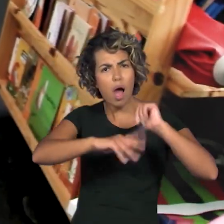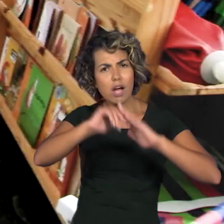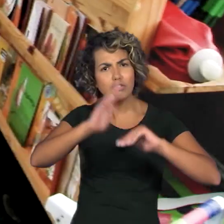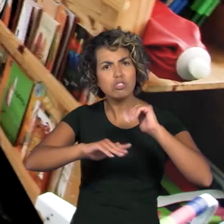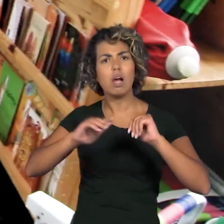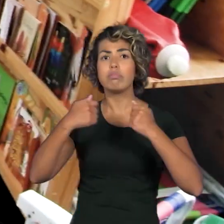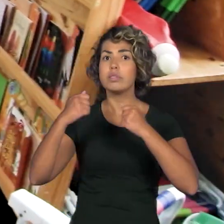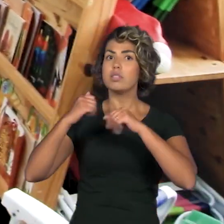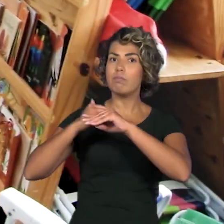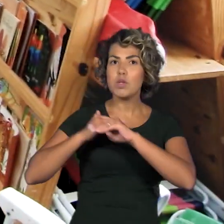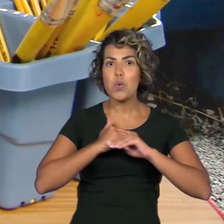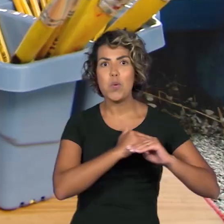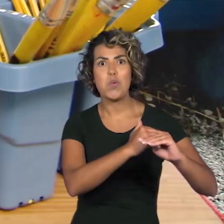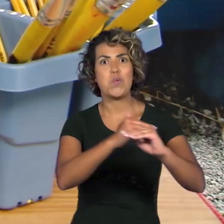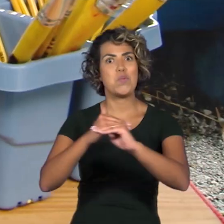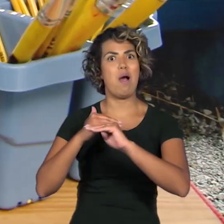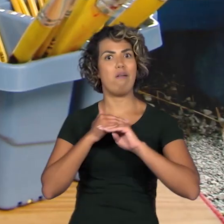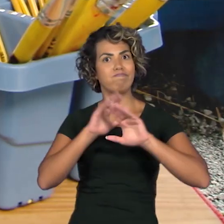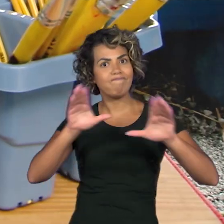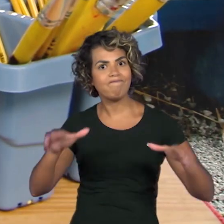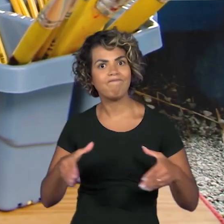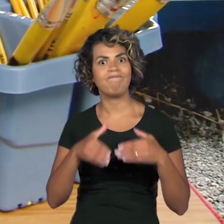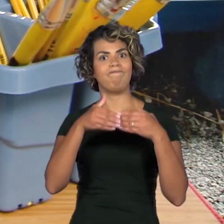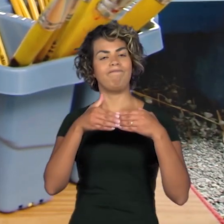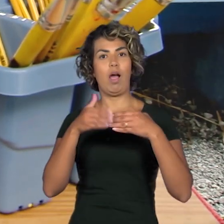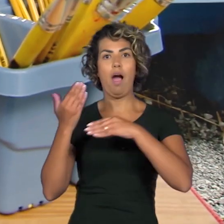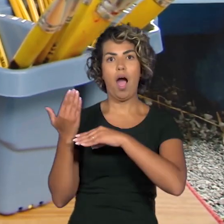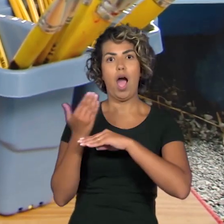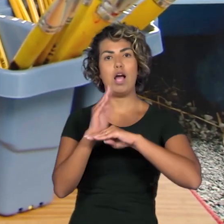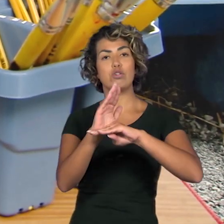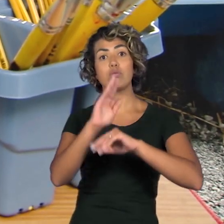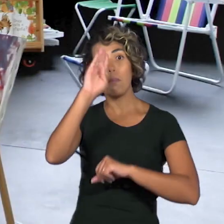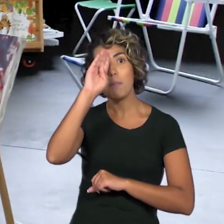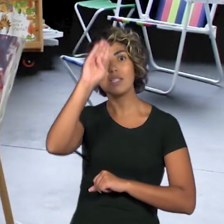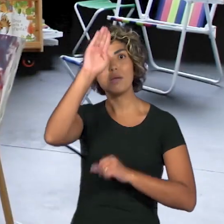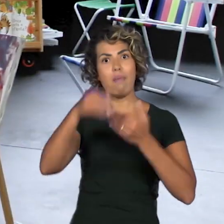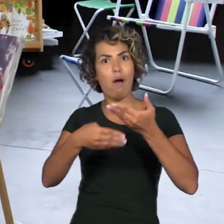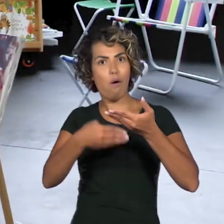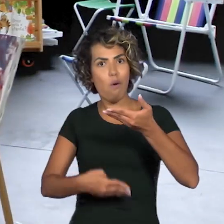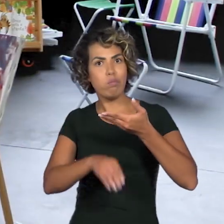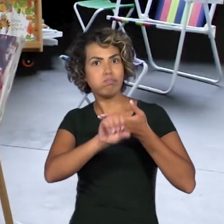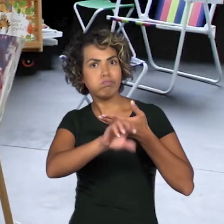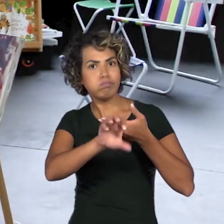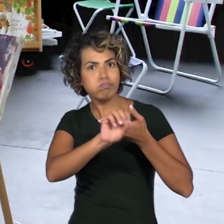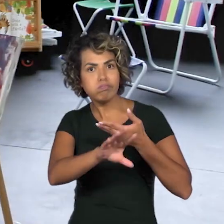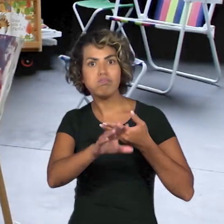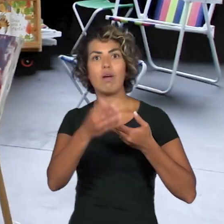ESTEJAM ALINHADAS, GARANTINDO UMA REDE COLABORATIVA EM PROL DA QUALIFICAÇÃO DO CURRÍCULO